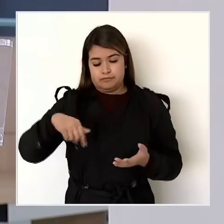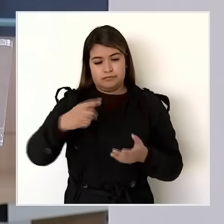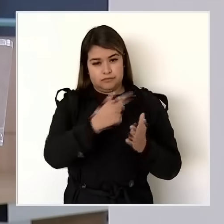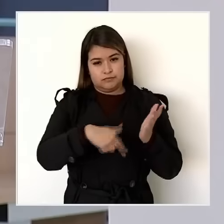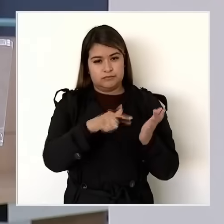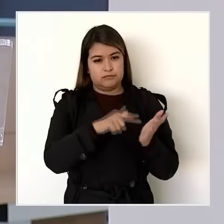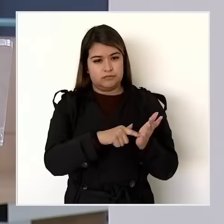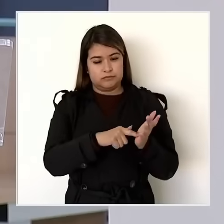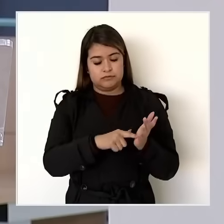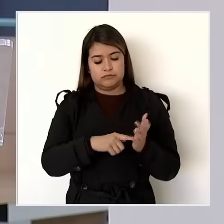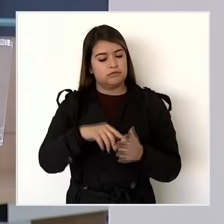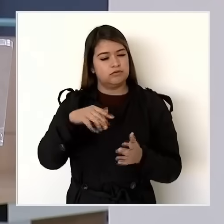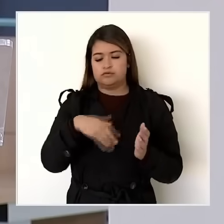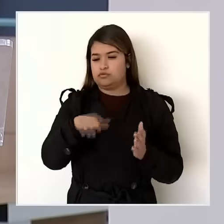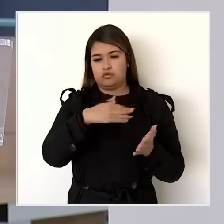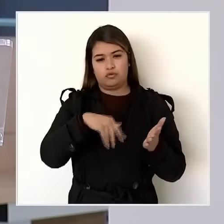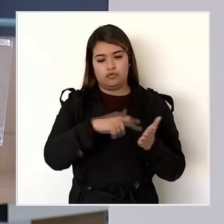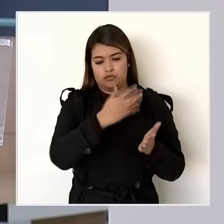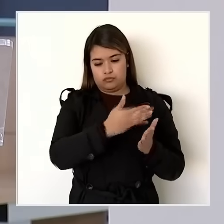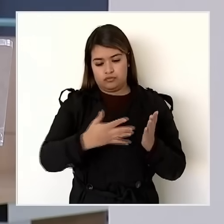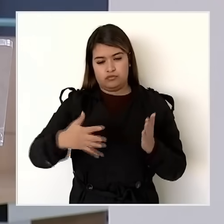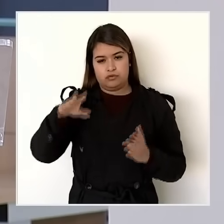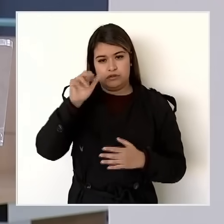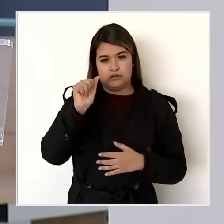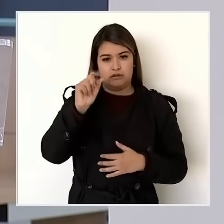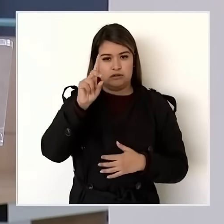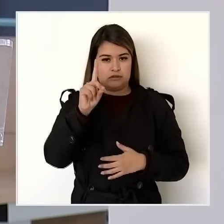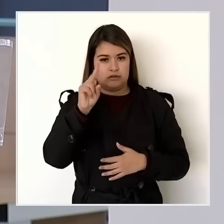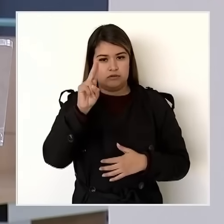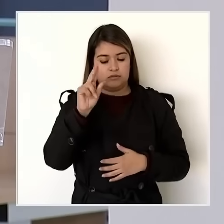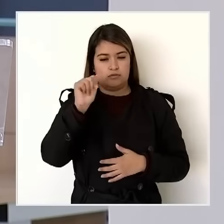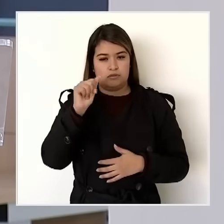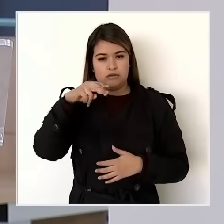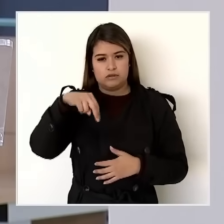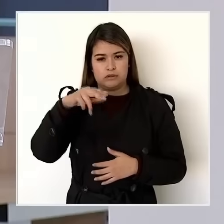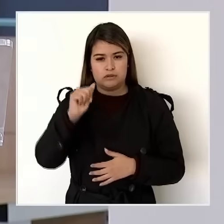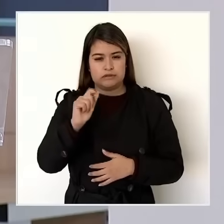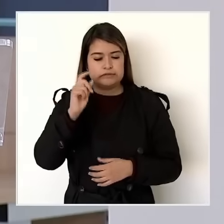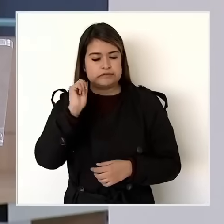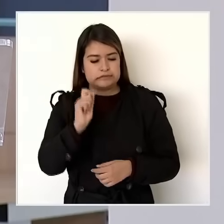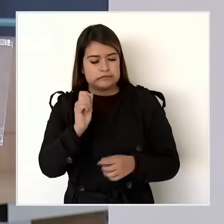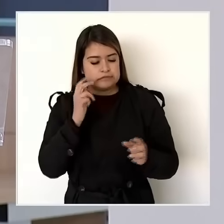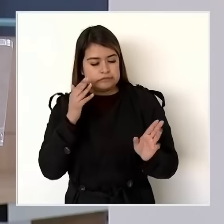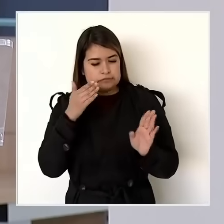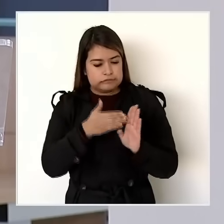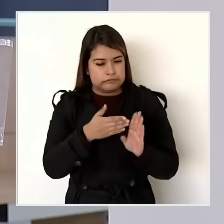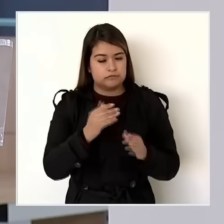estratégicas y y de seguridad del país. En su momento, el presidente López Obrador